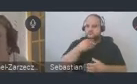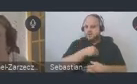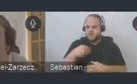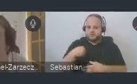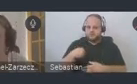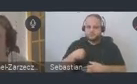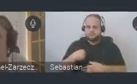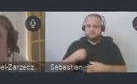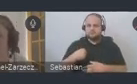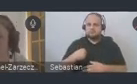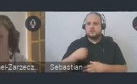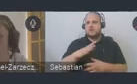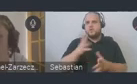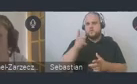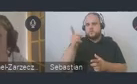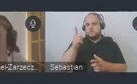z brytyjskiej platformy,